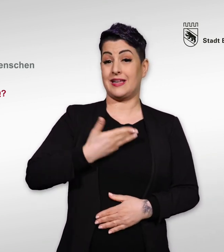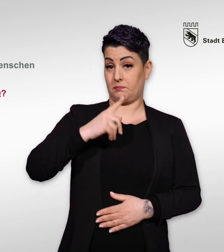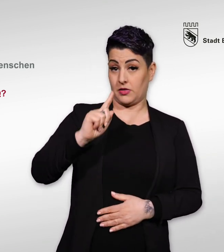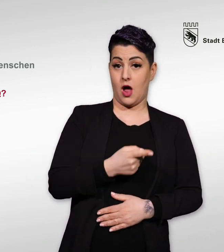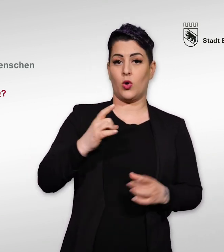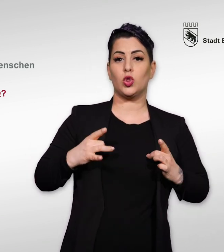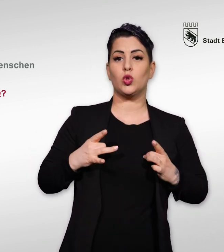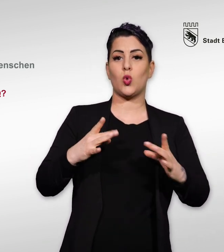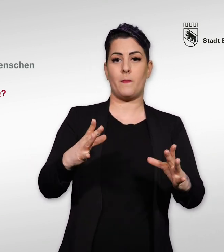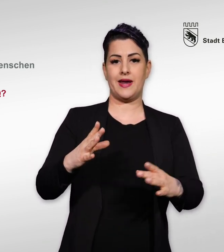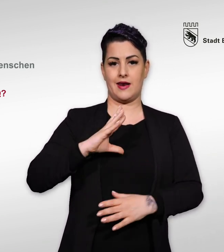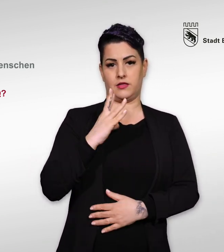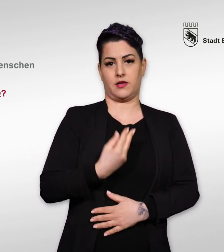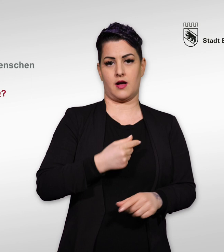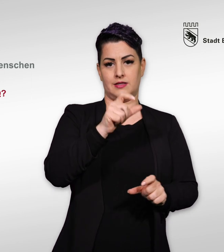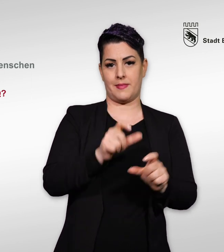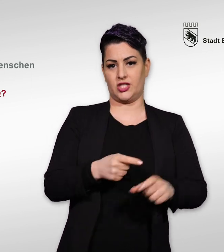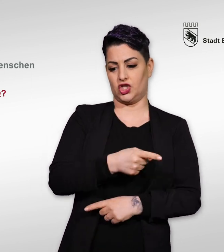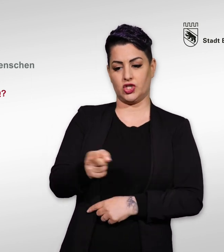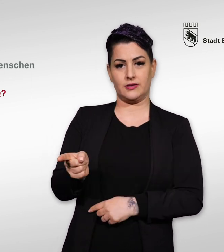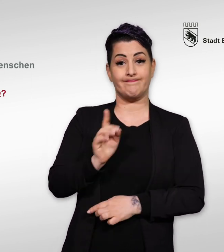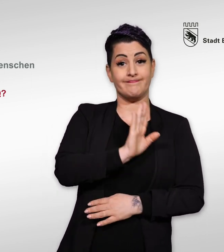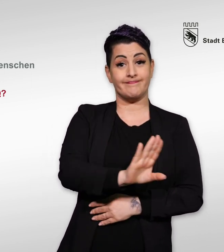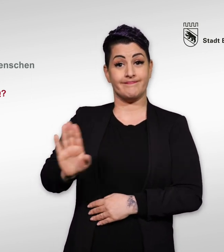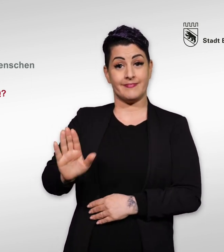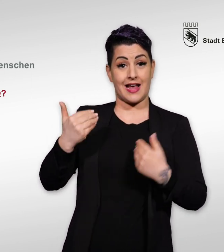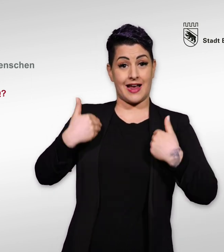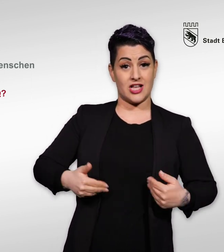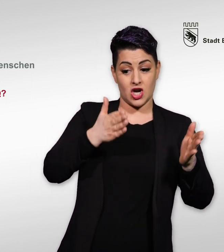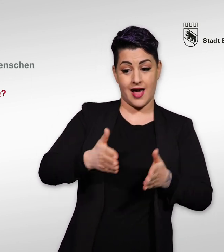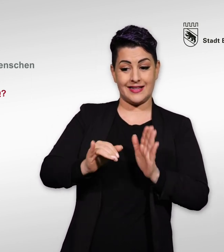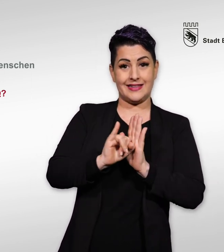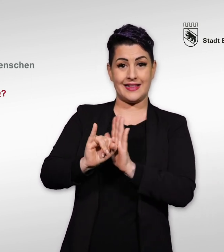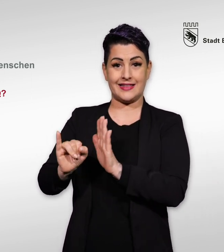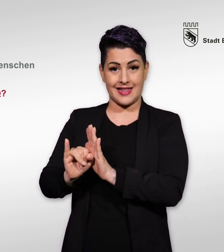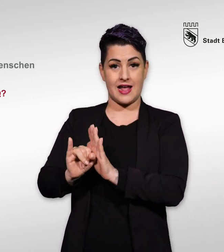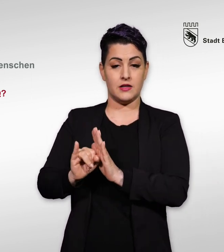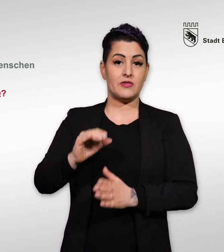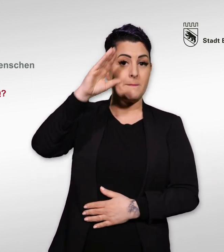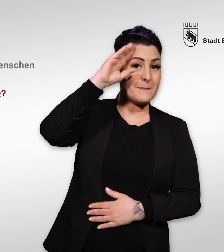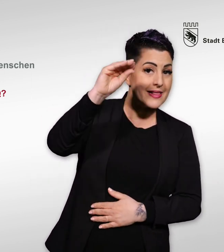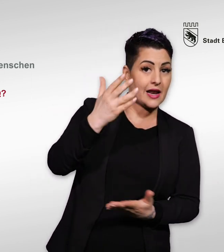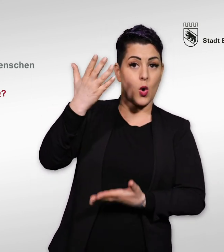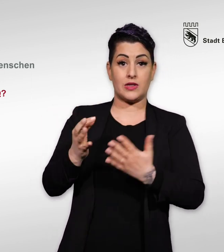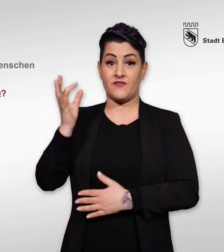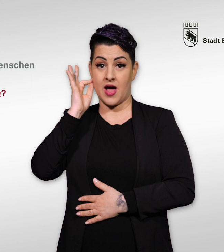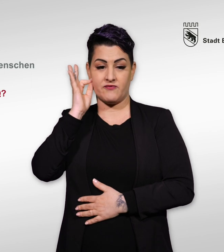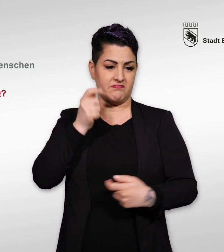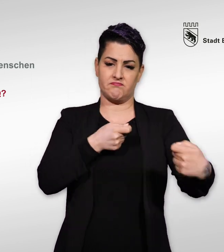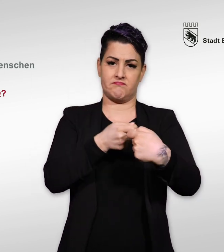Es gibt auch nicht-binäre trans Menschen, die sich gar nicht oder nur teilweise mit dem männlichen